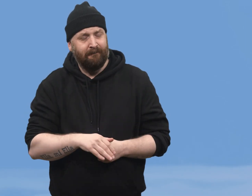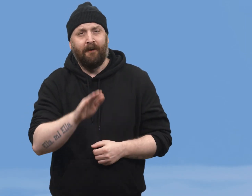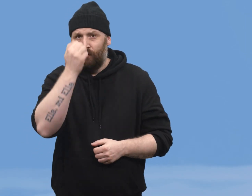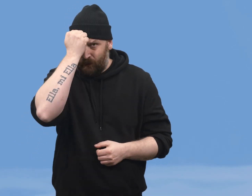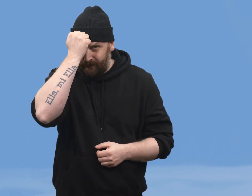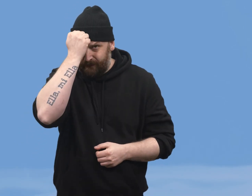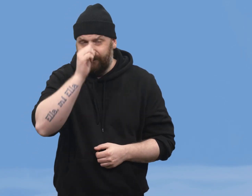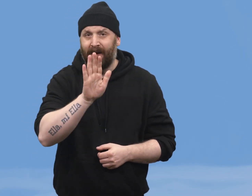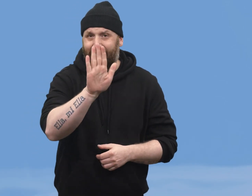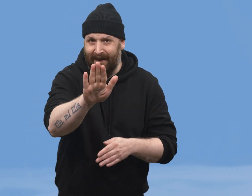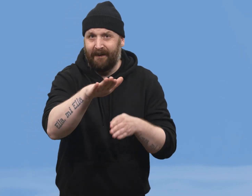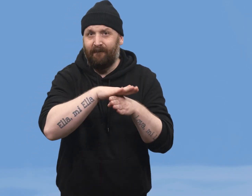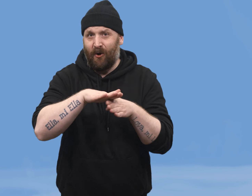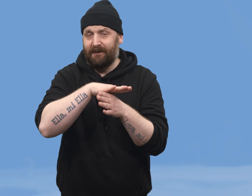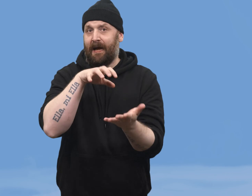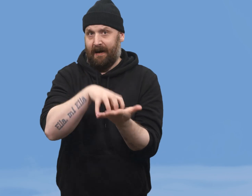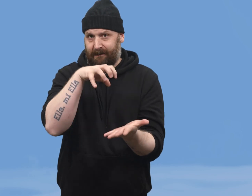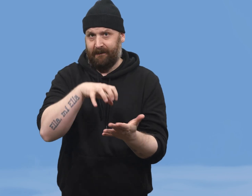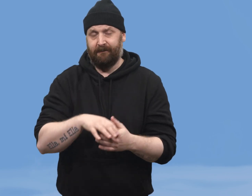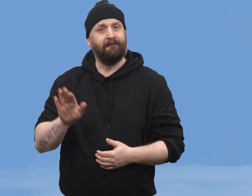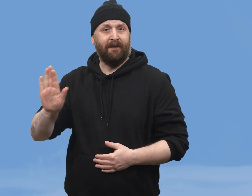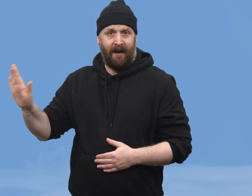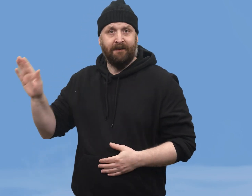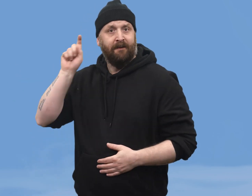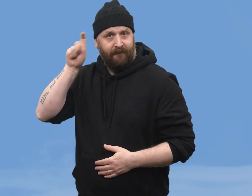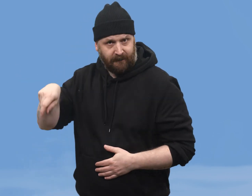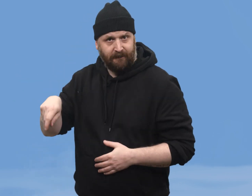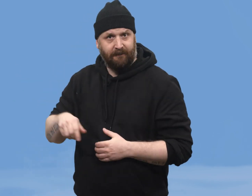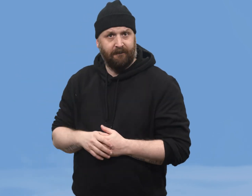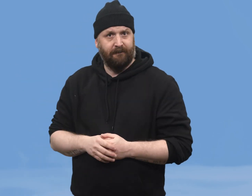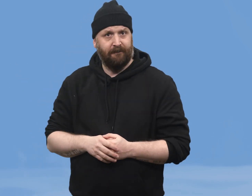Husk at dine følelser er ekte. Det er de som er falske.